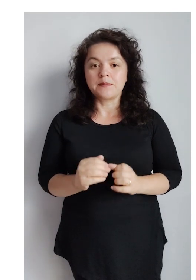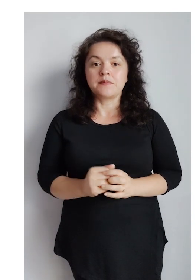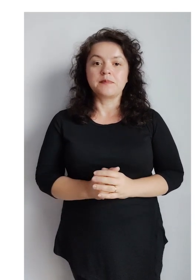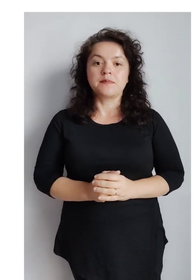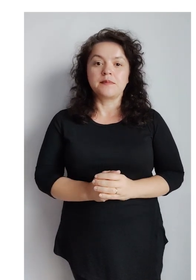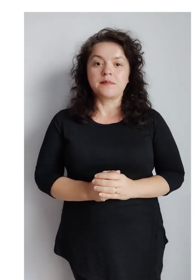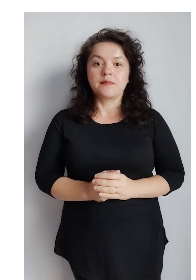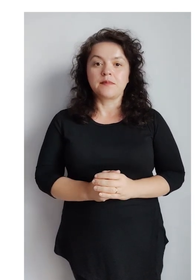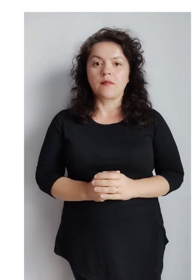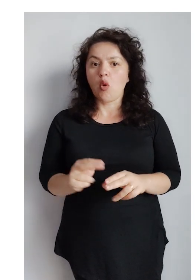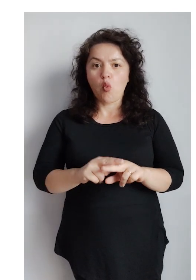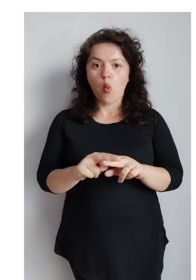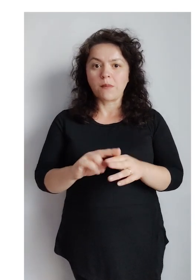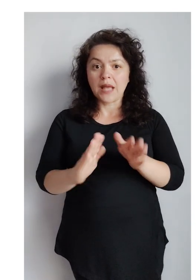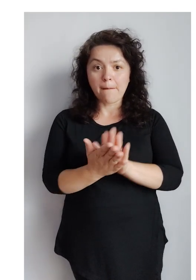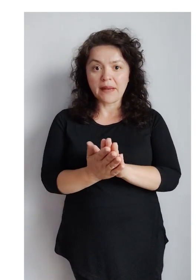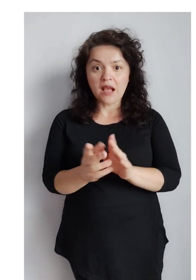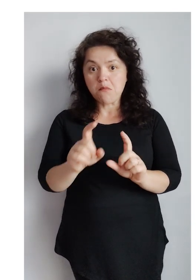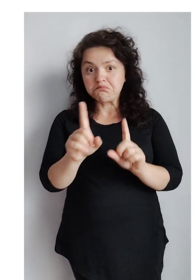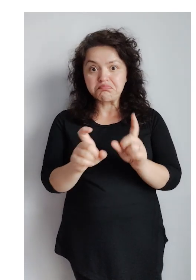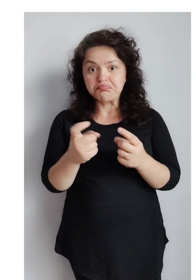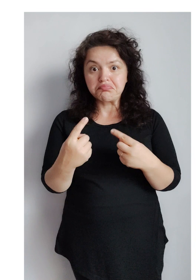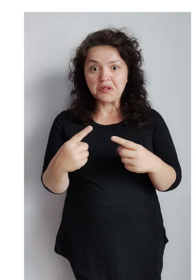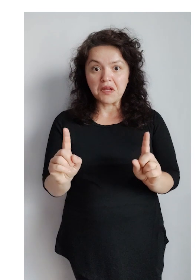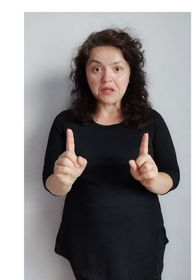Cum se aplică diversității oamenilor și